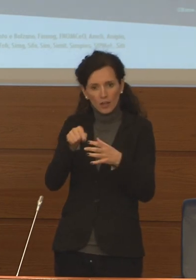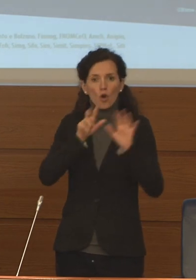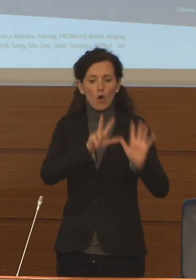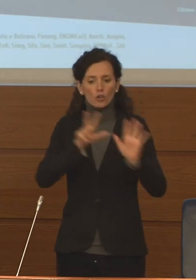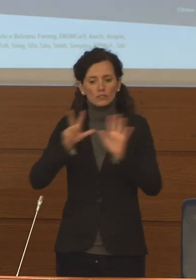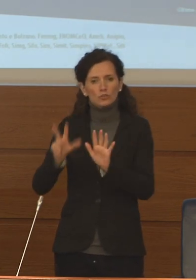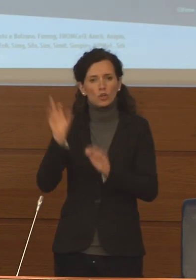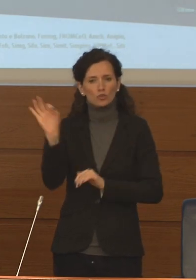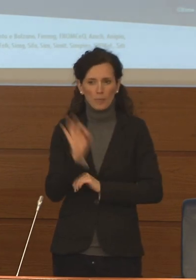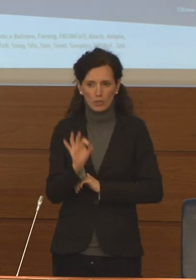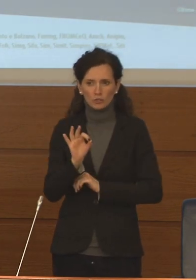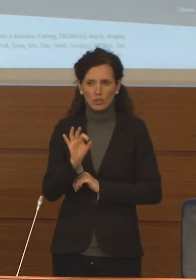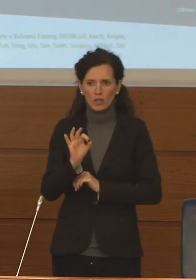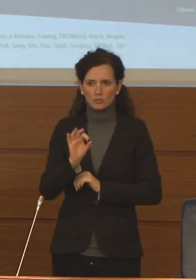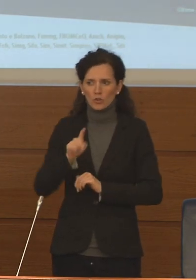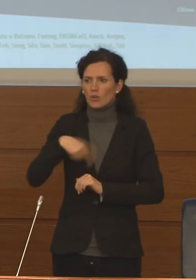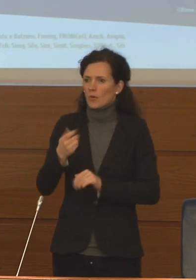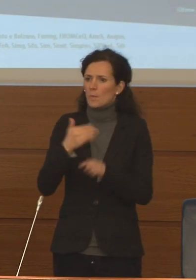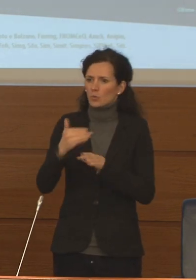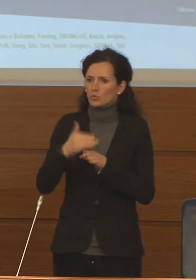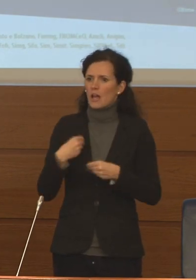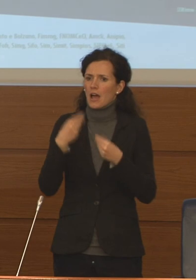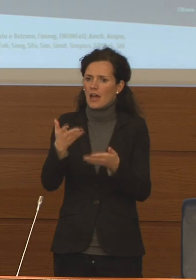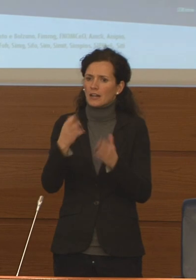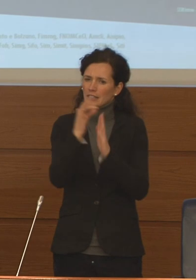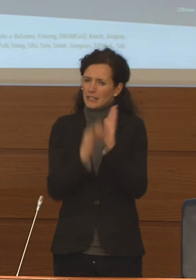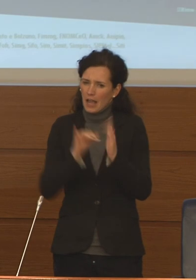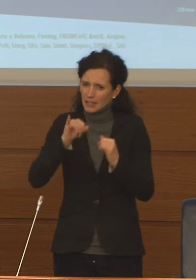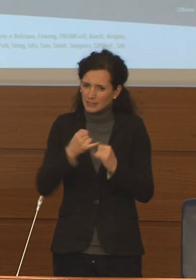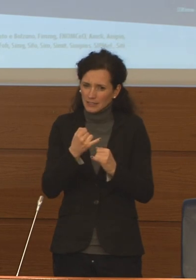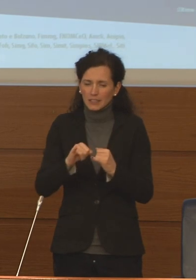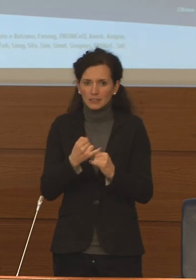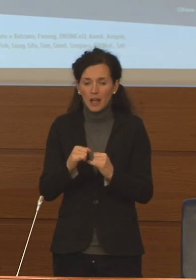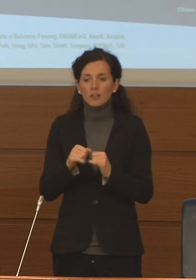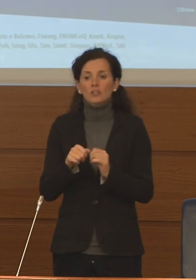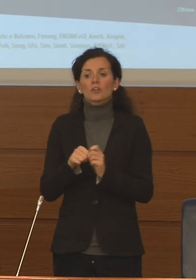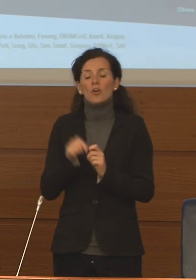poi avrete i dati di dettaglio, sono situati nelle regioni